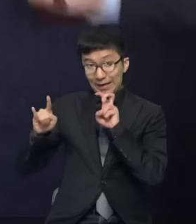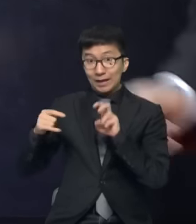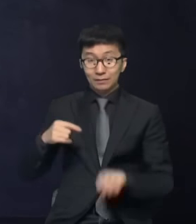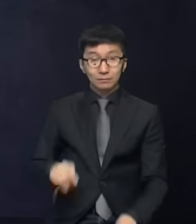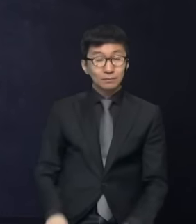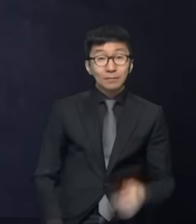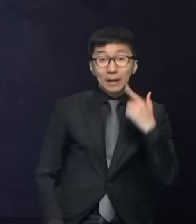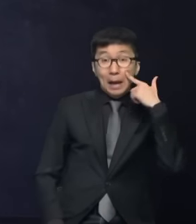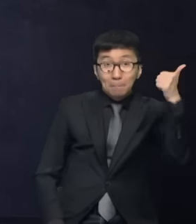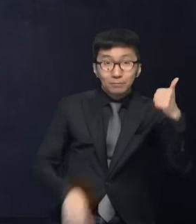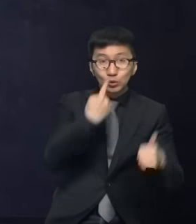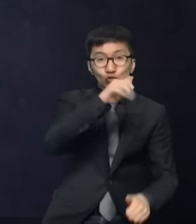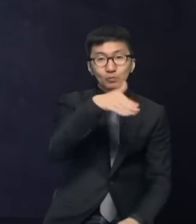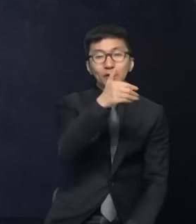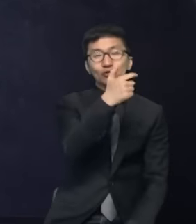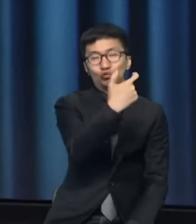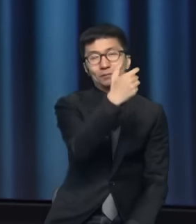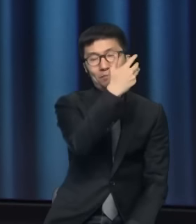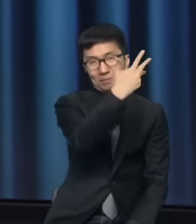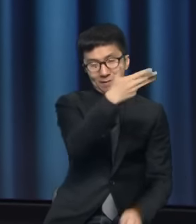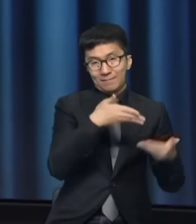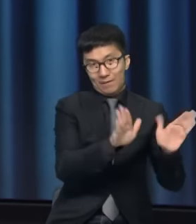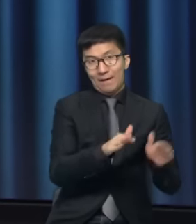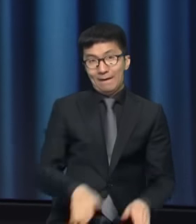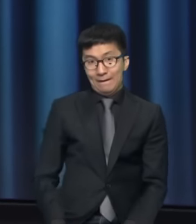아버지를 한번 비교해 보겠습니다. 두 사람의 과세 대상 월 소득이 500만